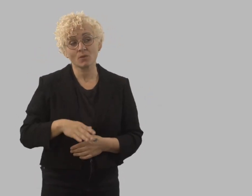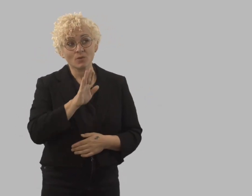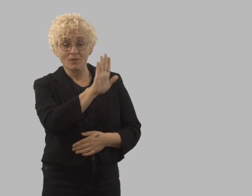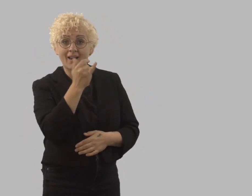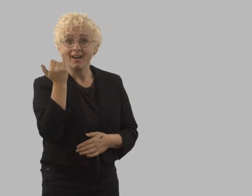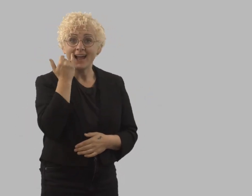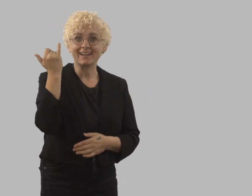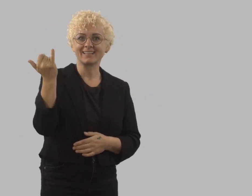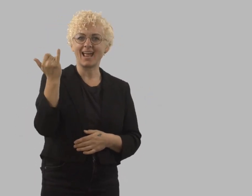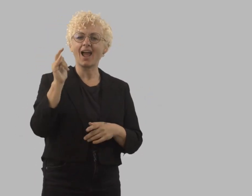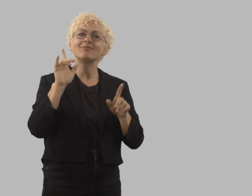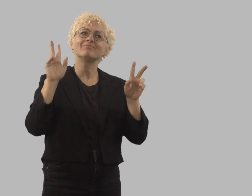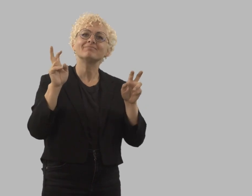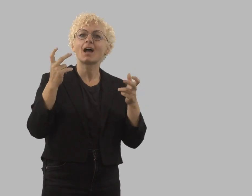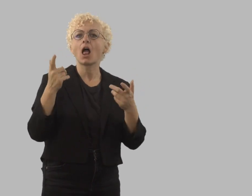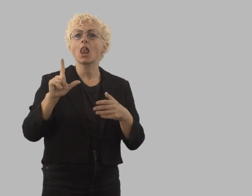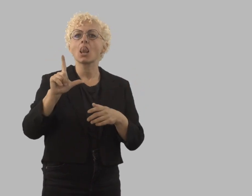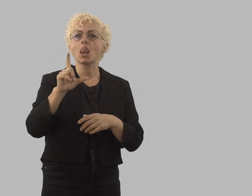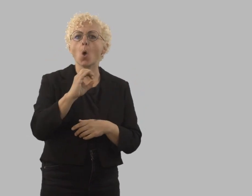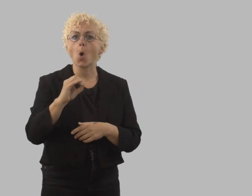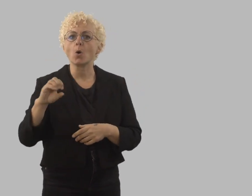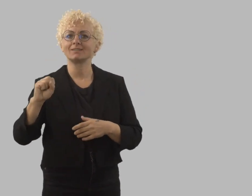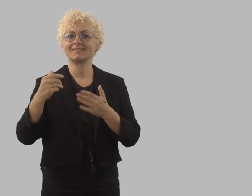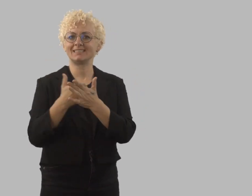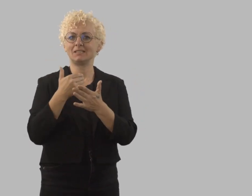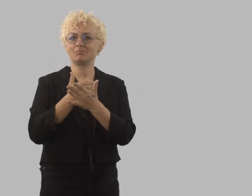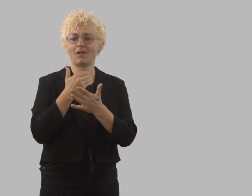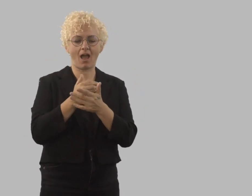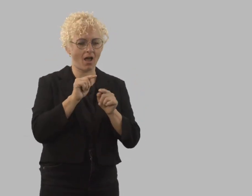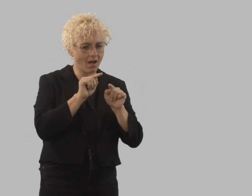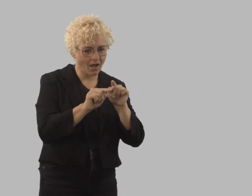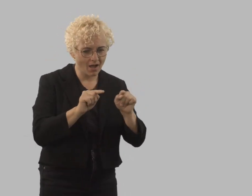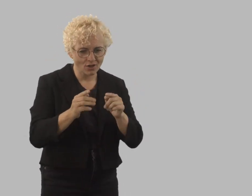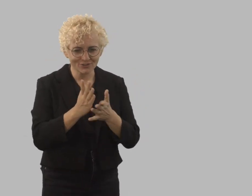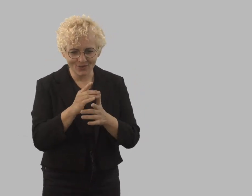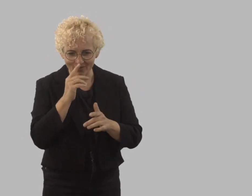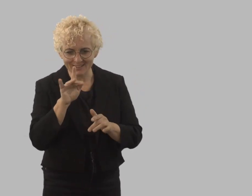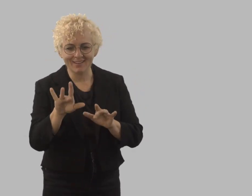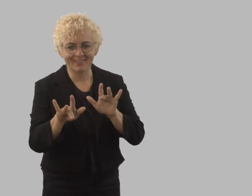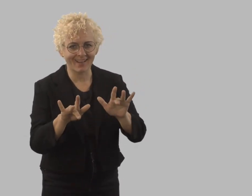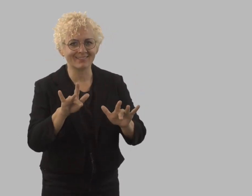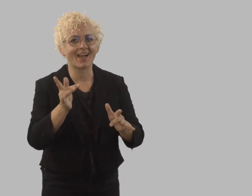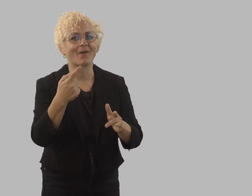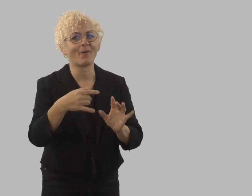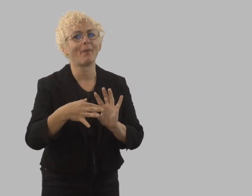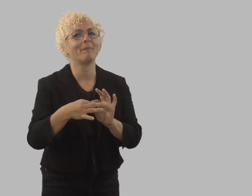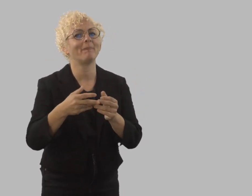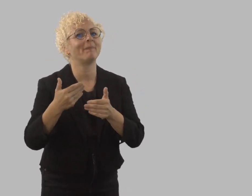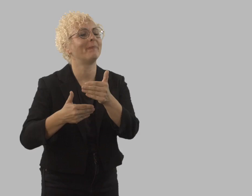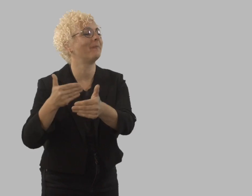Die Idee ist im Loos-Zimmer ansatzweise zu sehen.